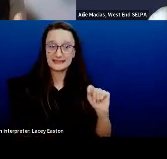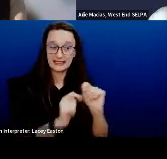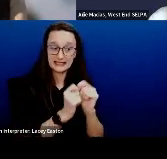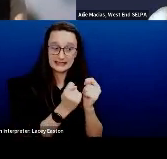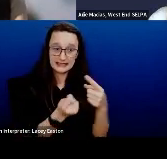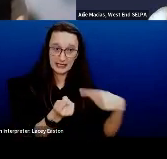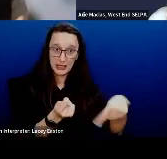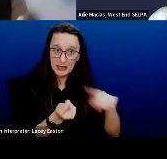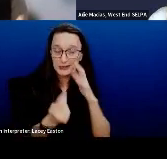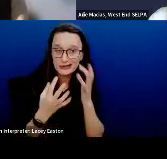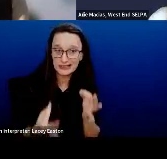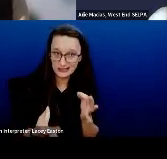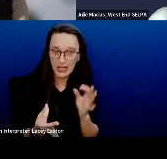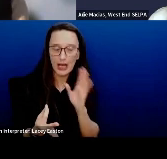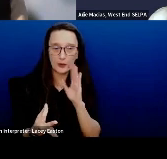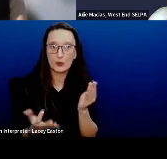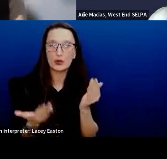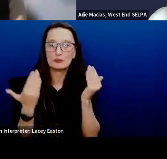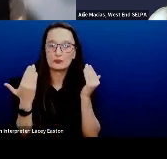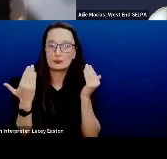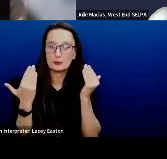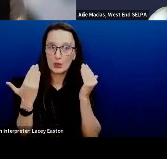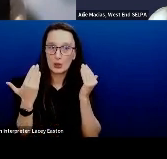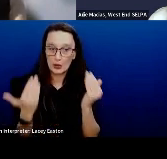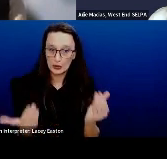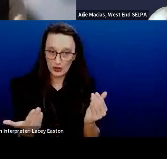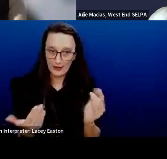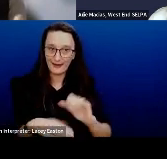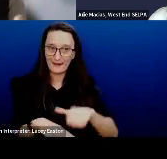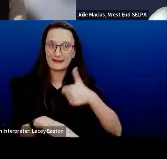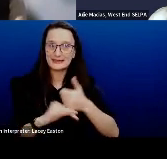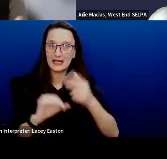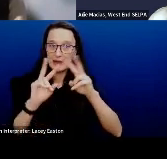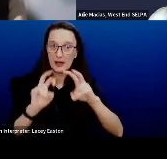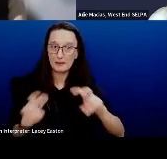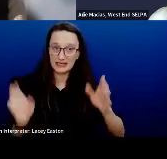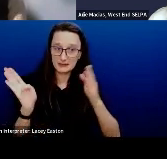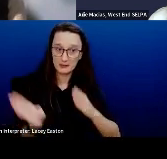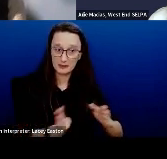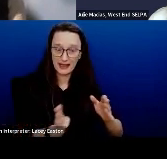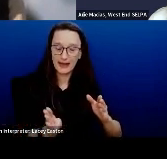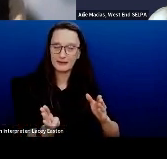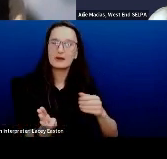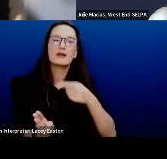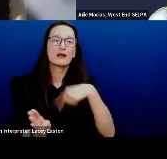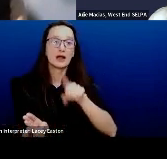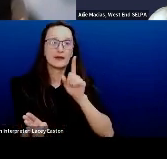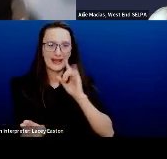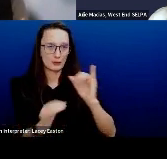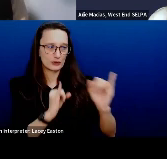van a elaborar un plan de evaluación, entrevistan a los padres para obtener información sobre